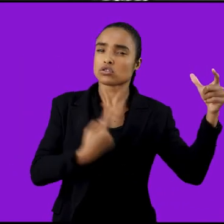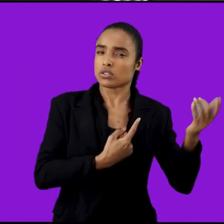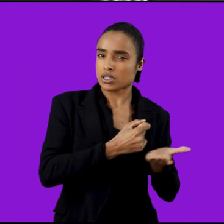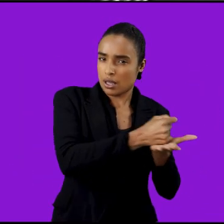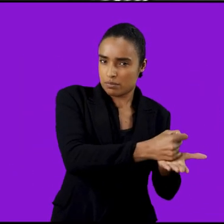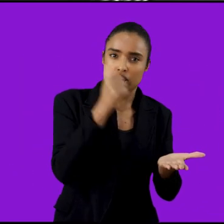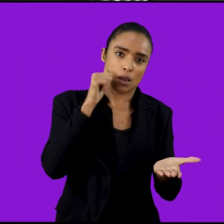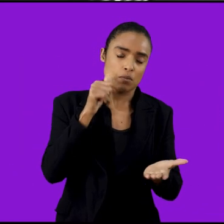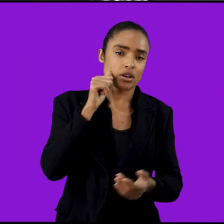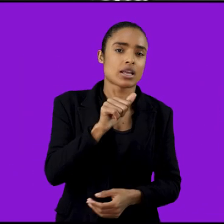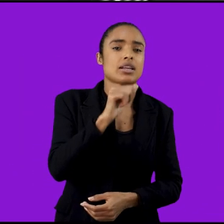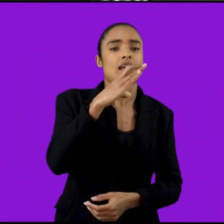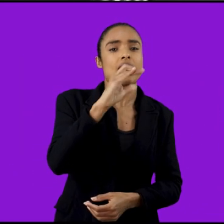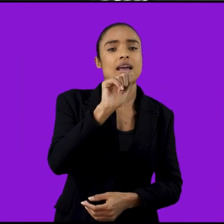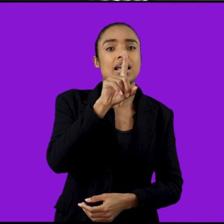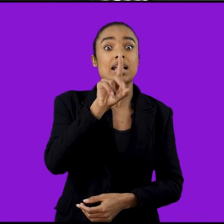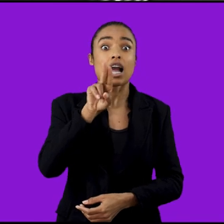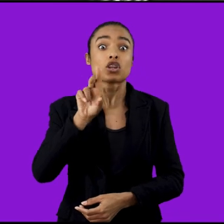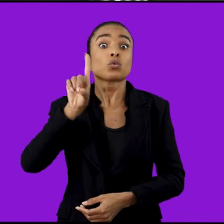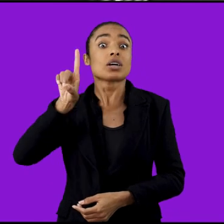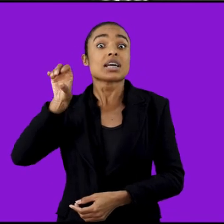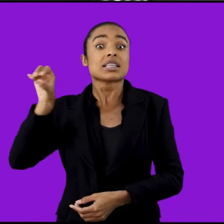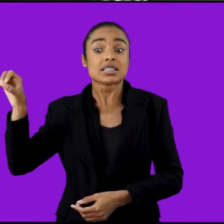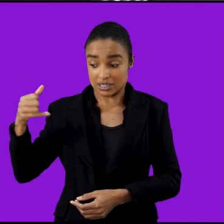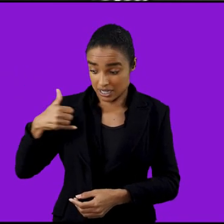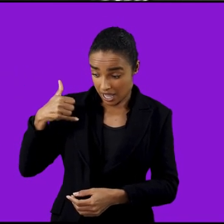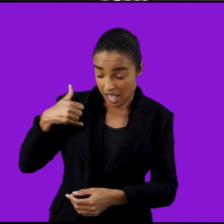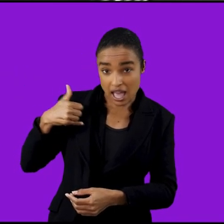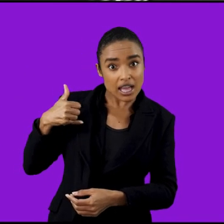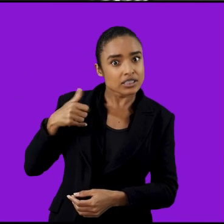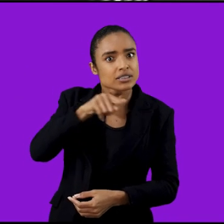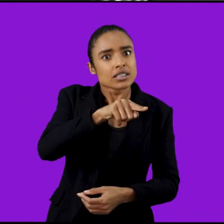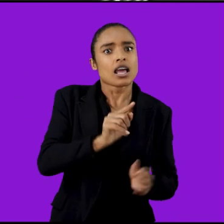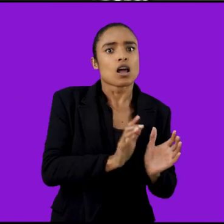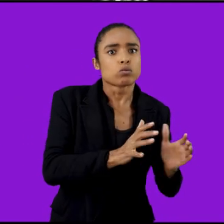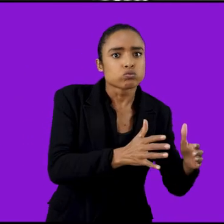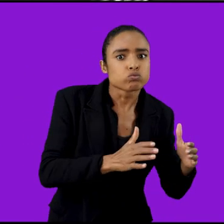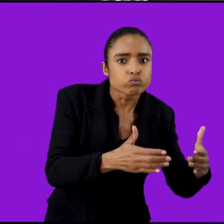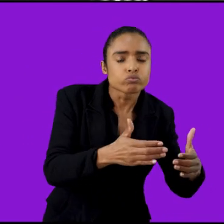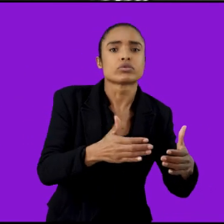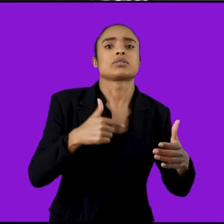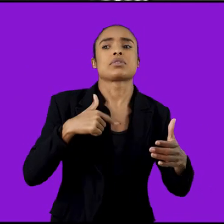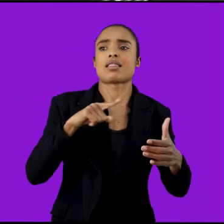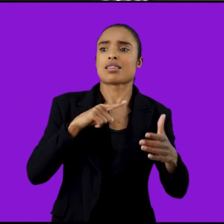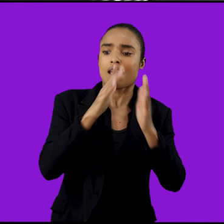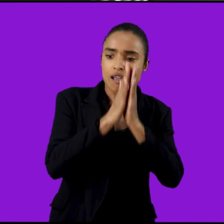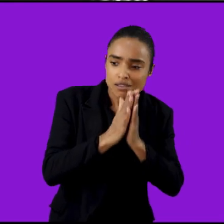Cadu, ela tem 100 anos… ela do recôncavo da Bahia é ceramista, sambadeira, rezadeira, a mulher tem 100 anos… 100 anos…